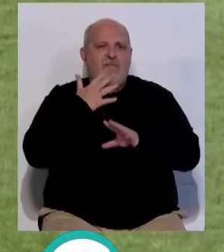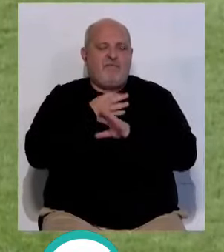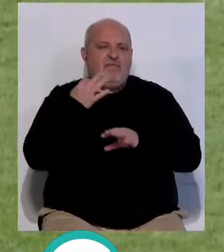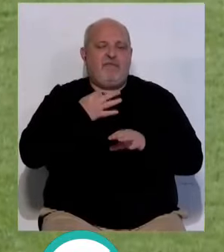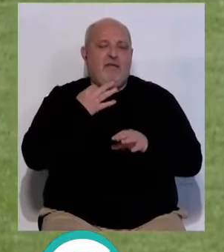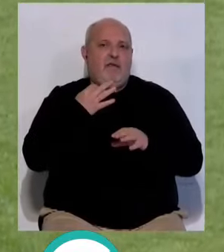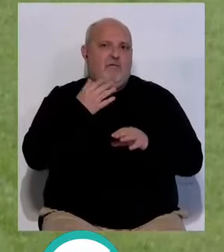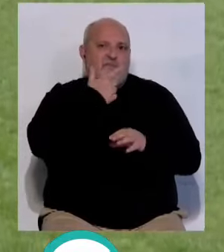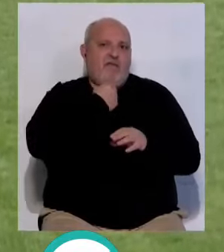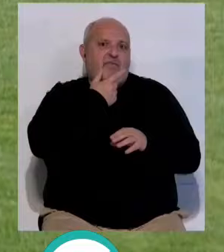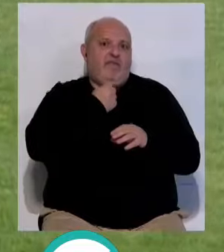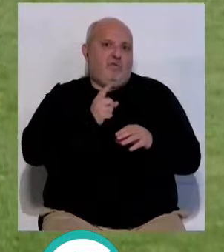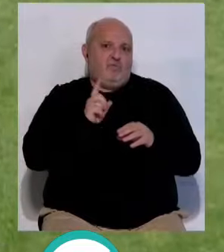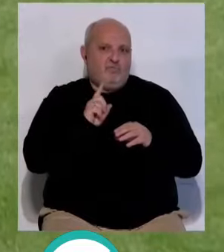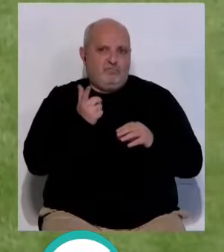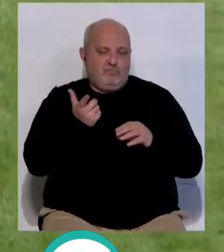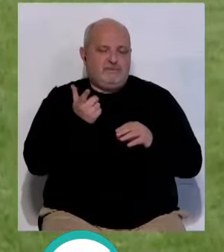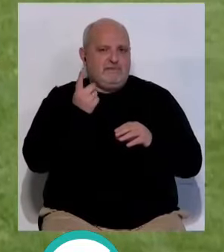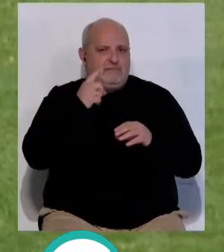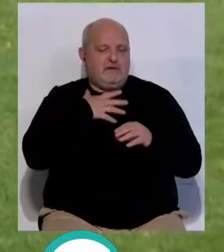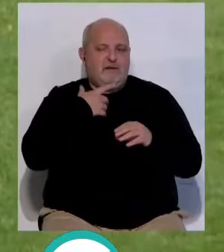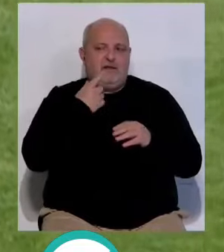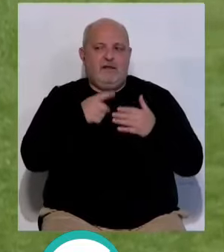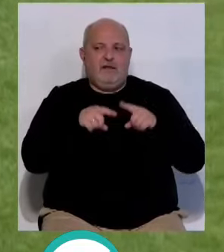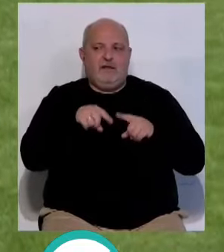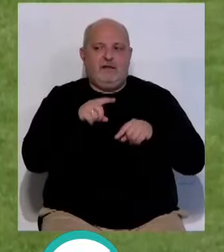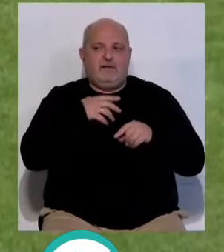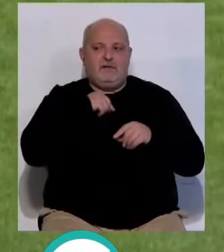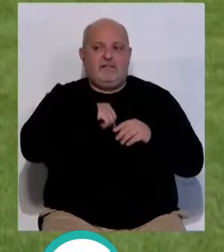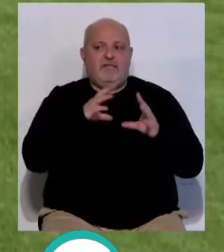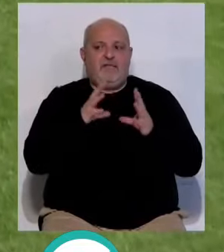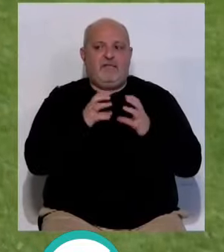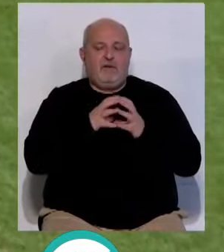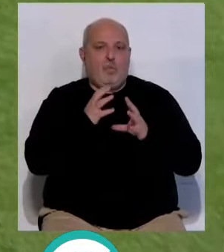vemos que que es un futbolista que puede marcar las diferencias yo estoy deseando que juegue pero